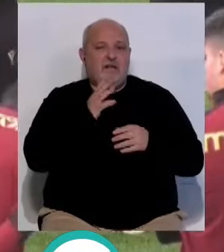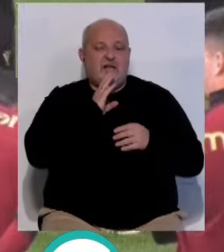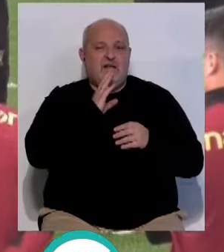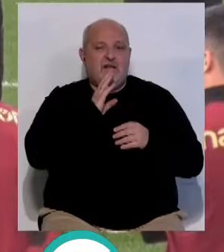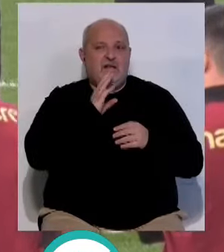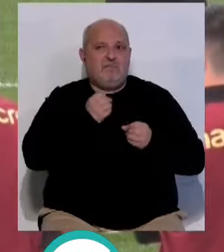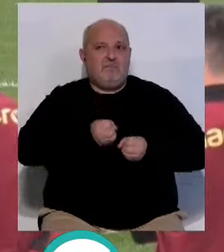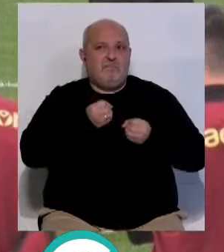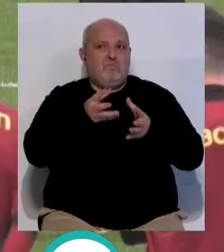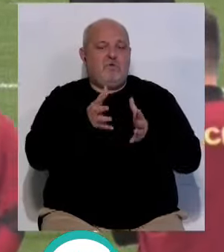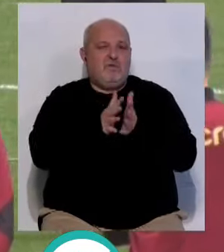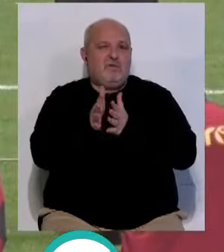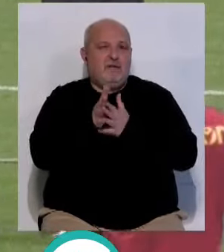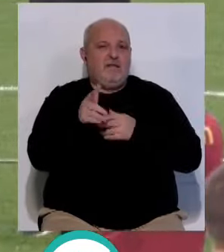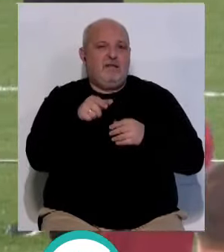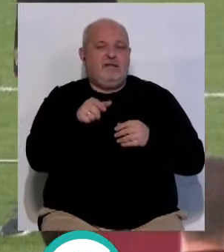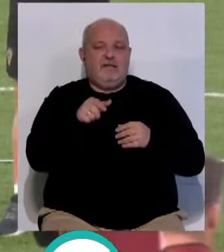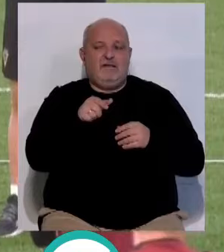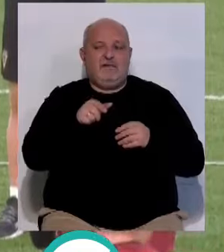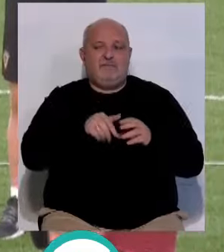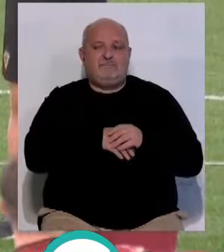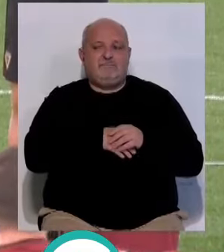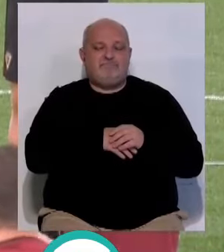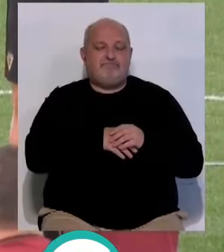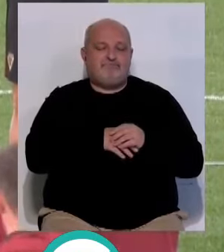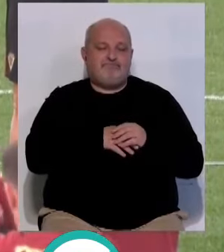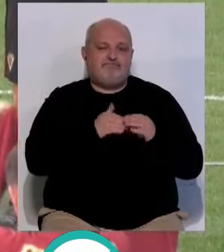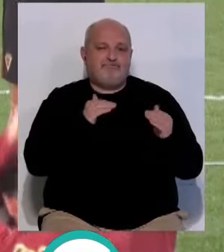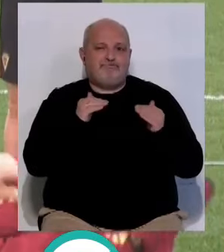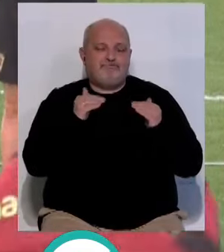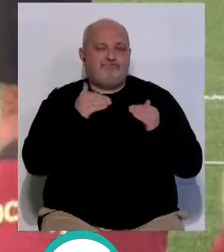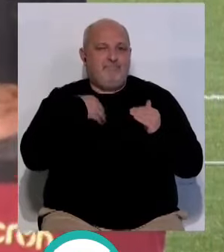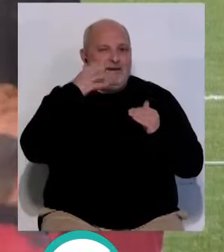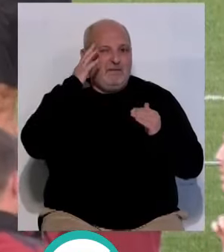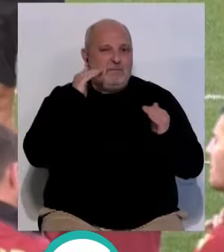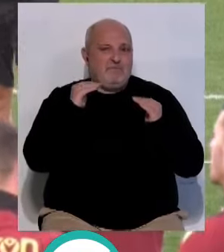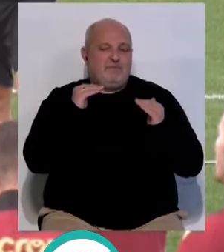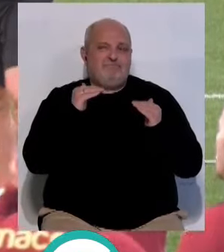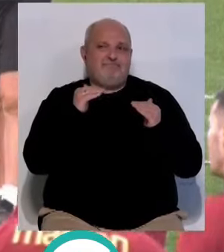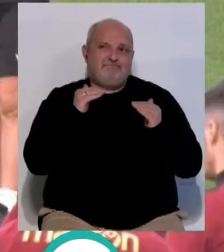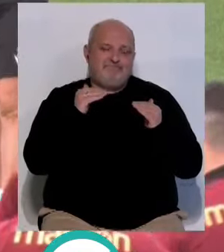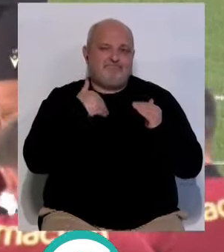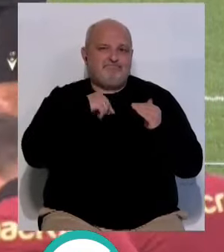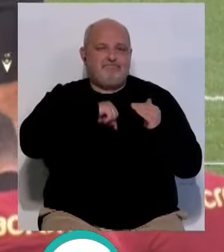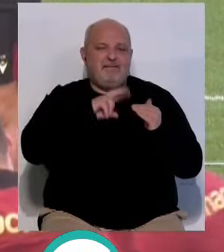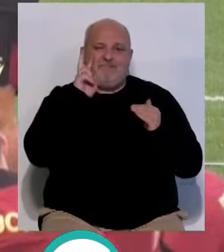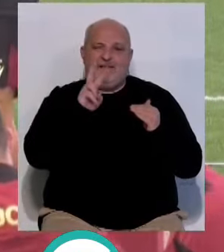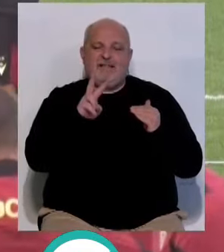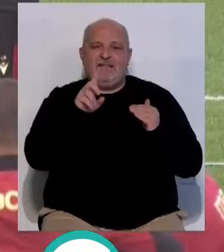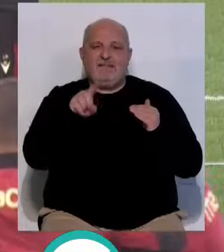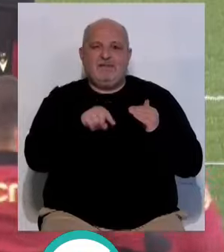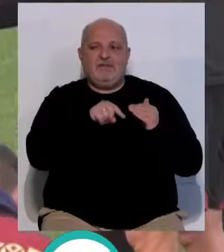manifestaciones y que s Ahí va ahí va Yo creo que yo estoy por ver que se ponga y diga aquí hacen